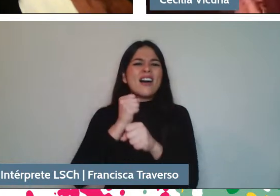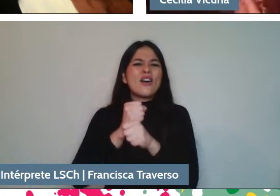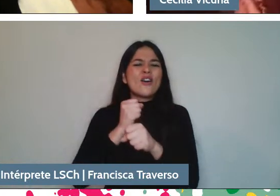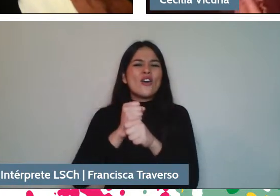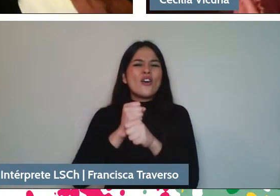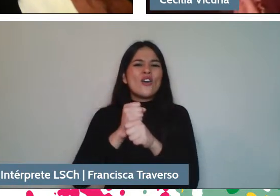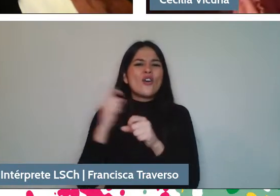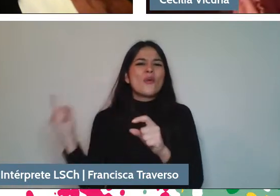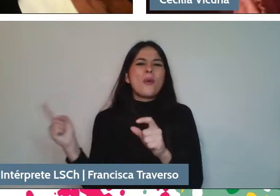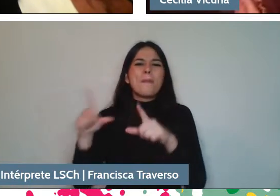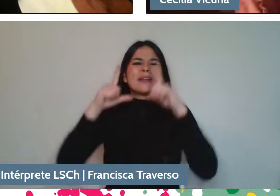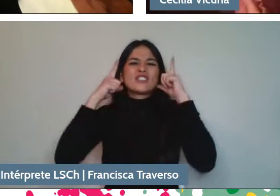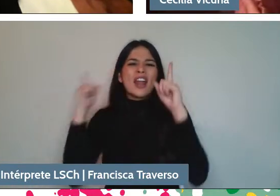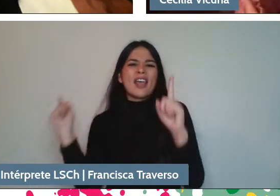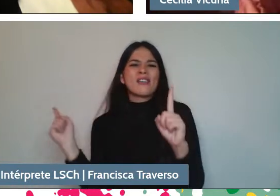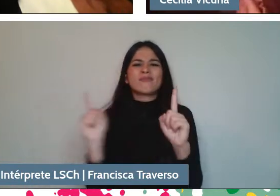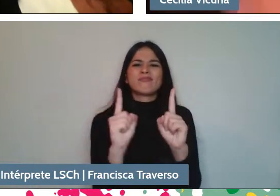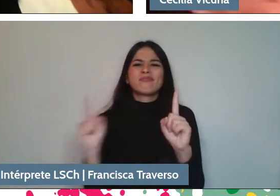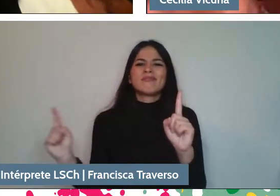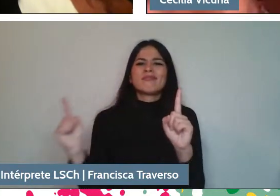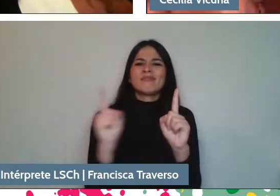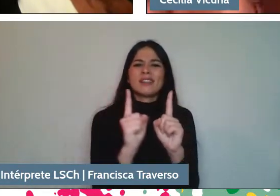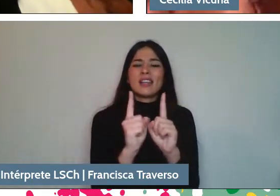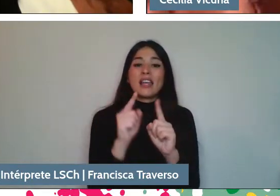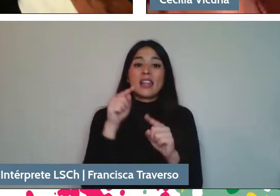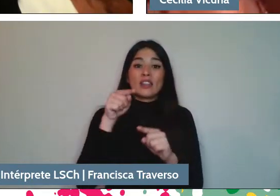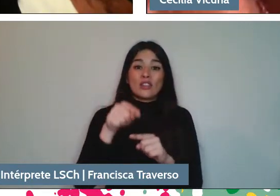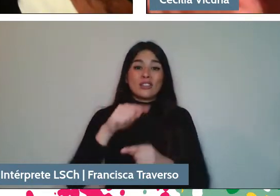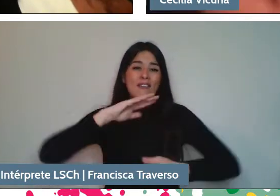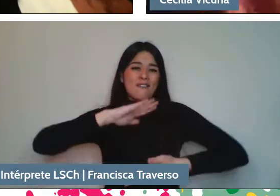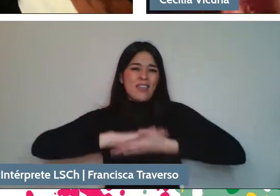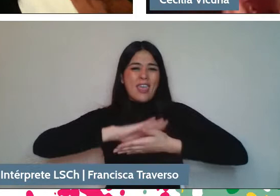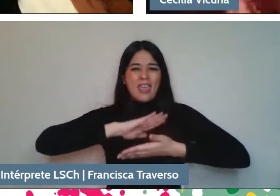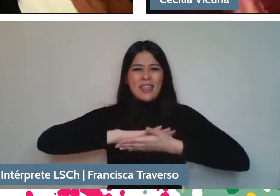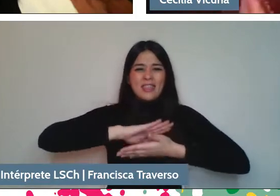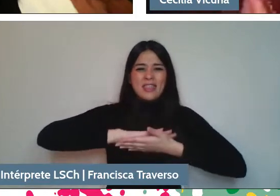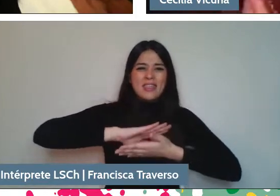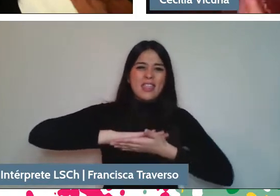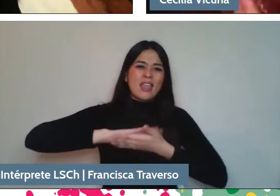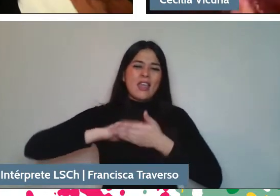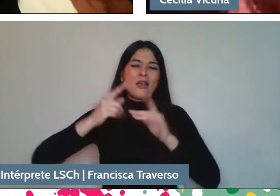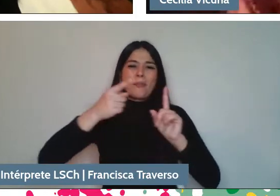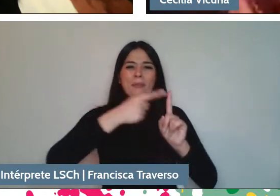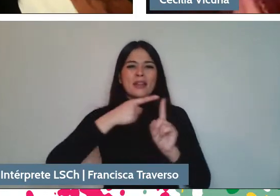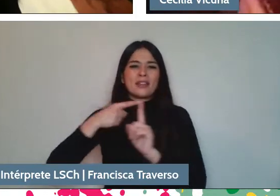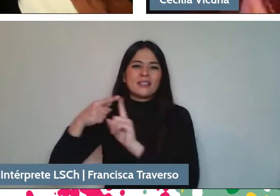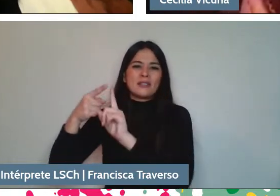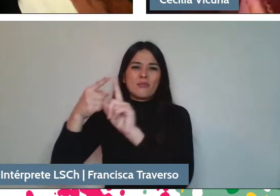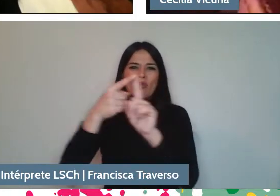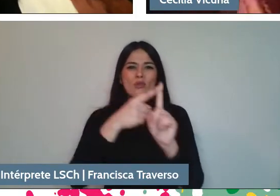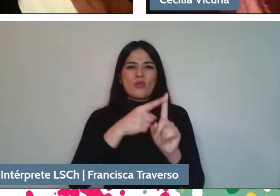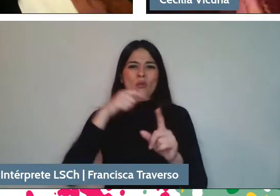Entonces, durante la filmación del "Estado de sitio" era una fiesta, todos encantados de participar en una gran película de Hollywood, ¿te fijas?